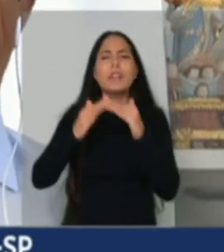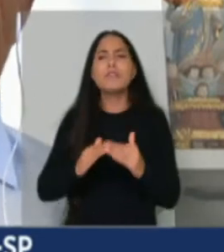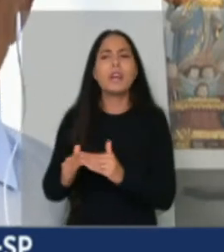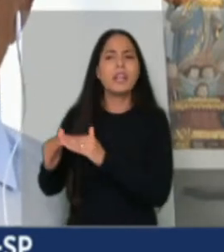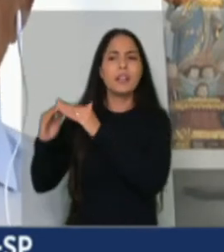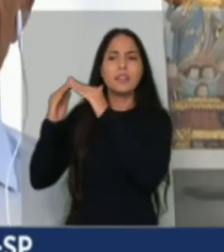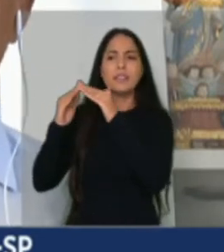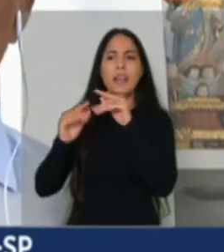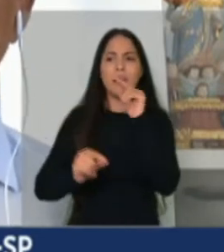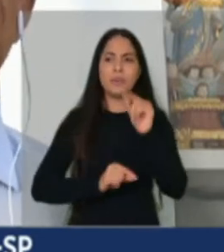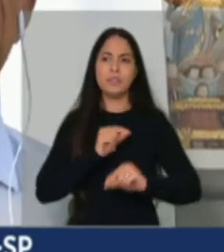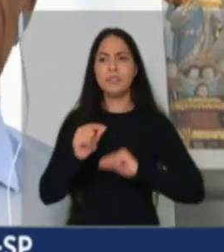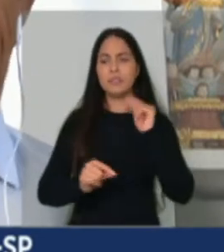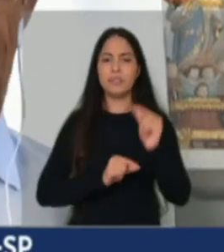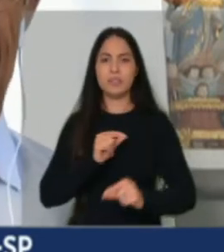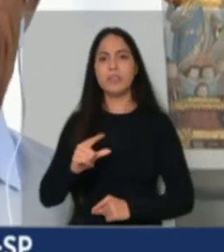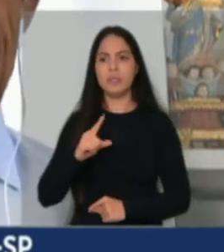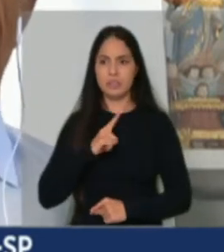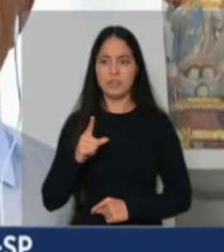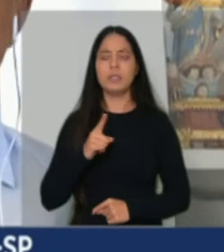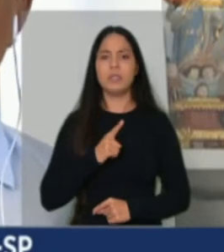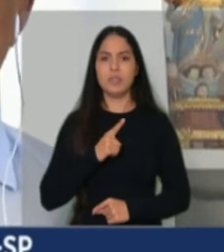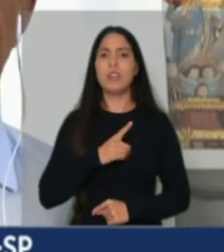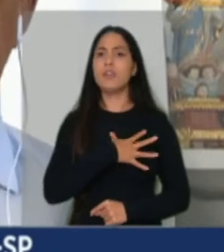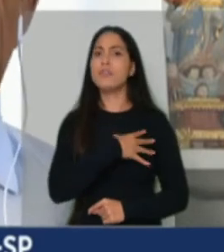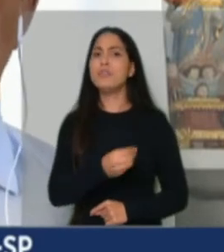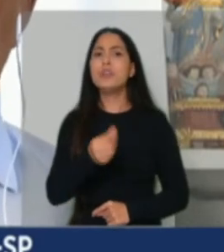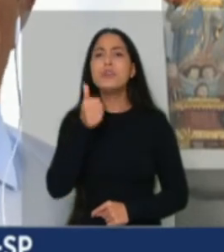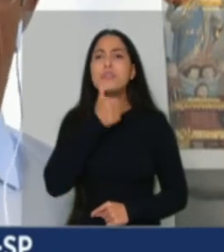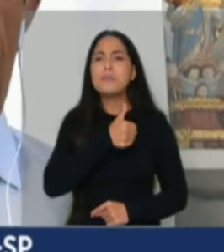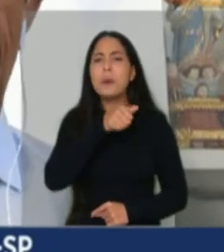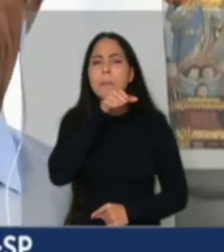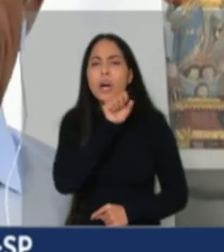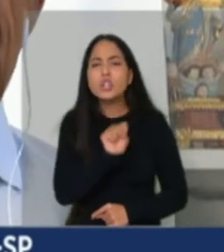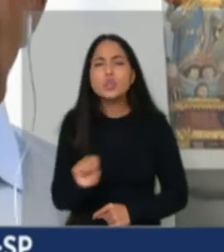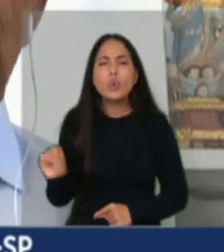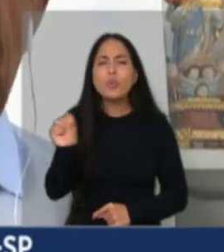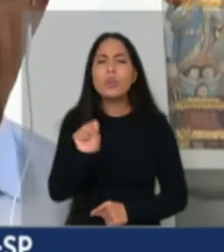FILHO DE MÃE SOLTEIRA, ENFRENTOU OS PODEROSOS, E MORREU POR QUE ENFRENTOU OS